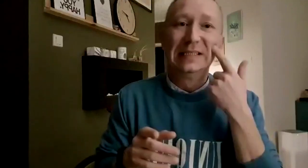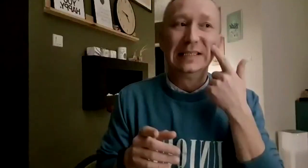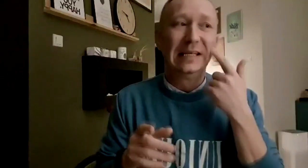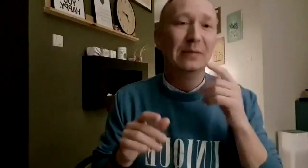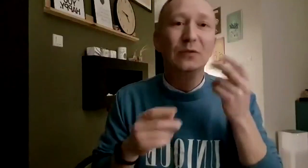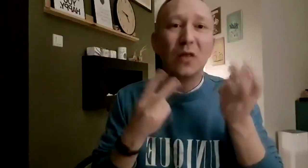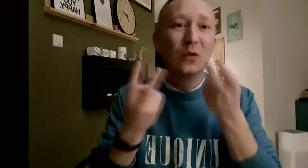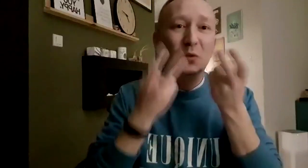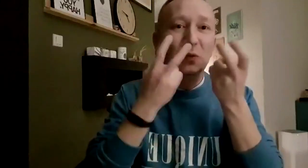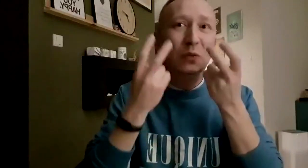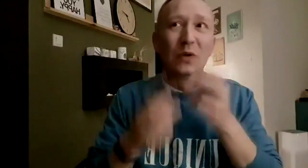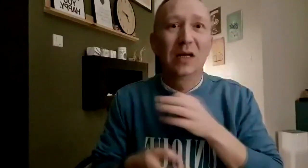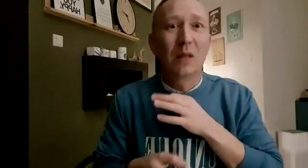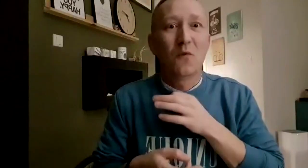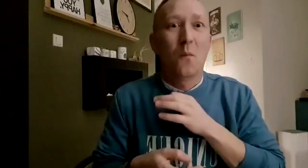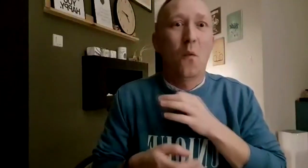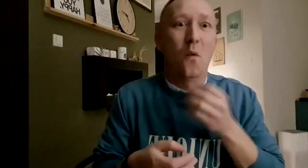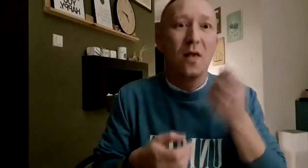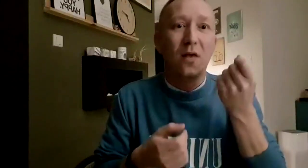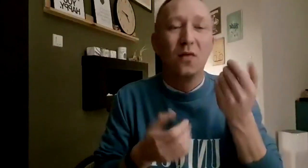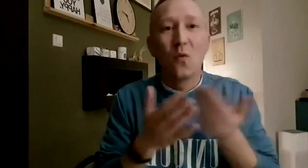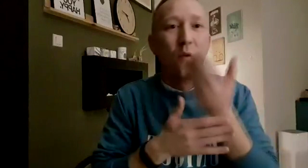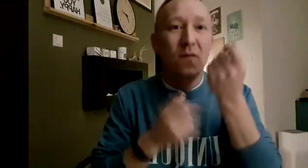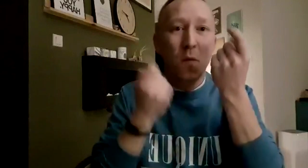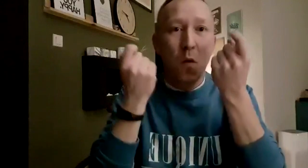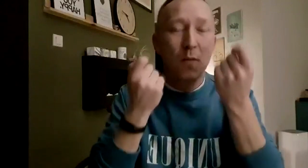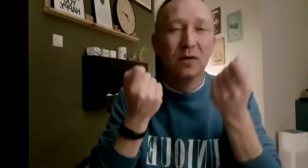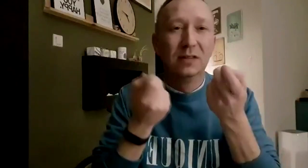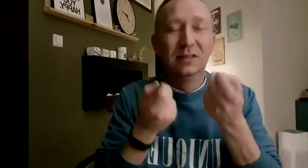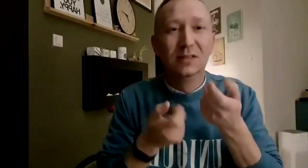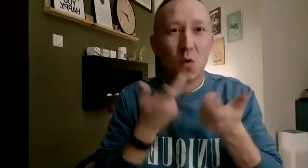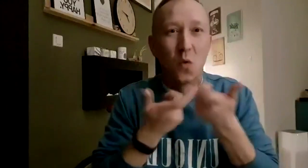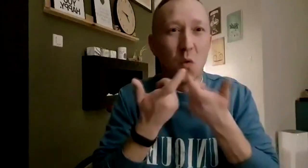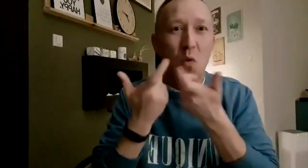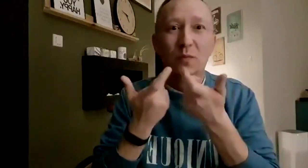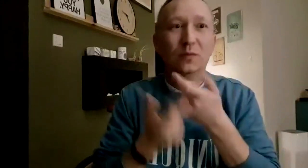Muszę szukać nowych pomysłów, robić od nowa programy.